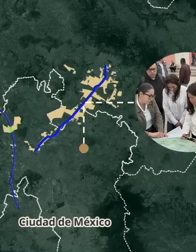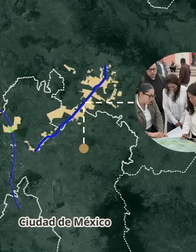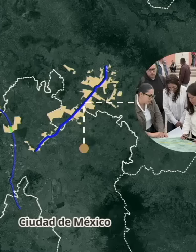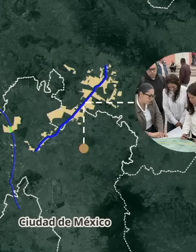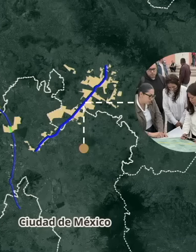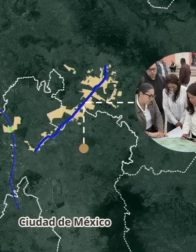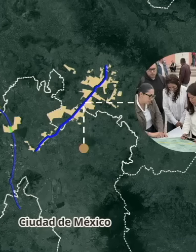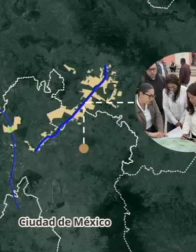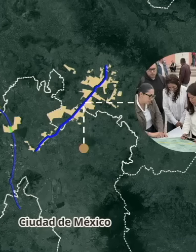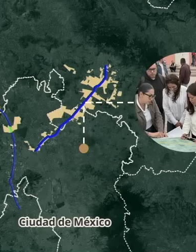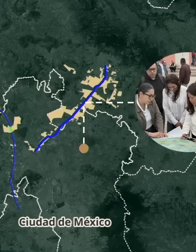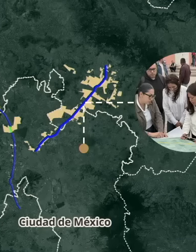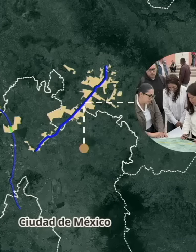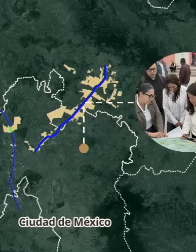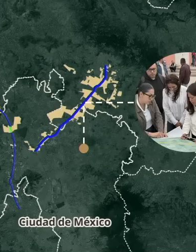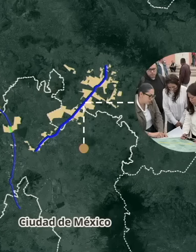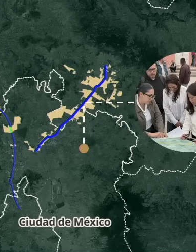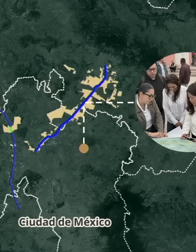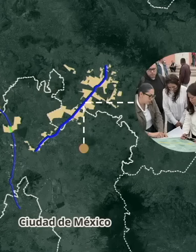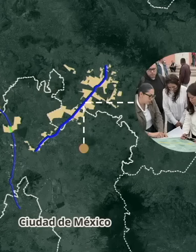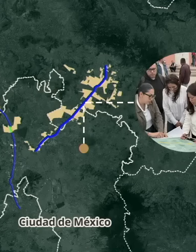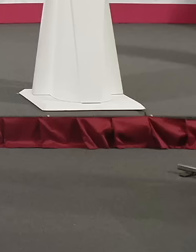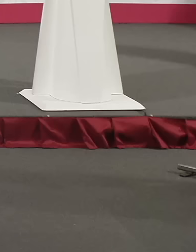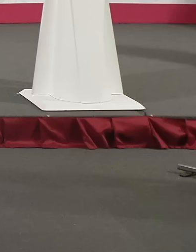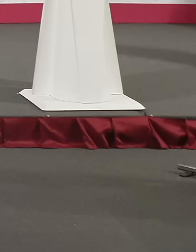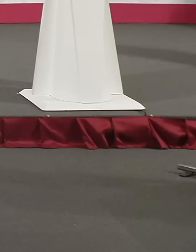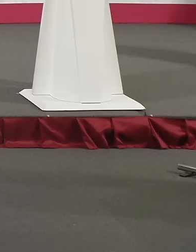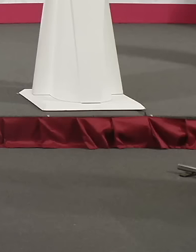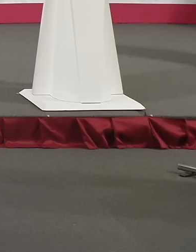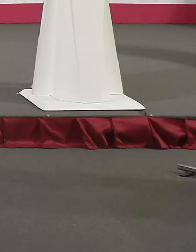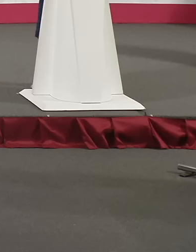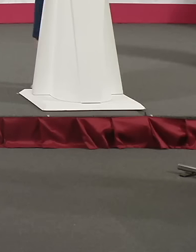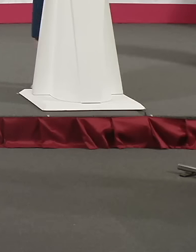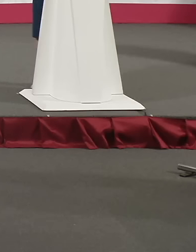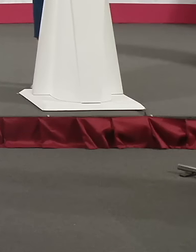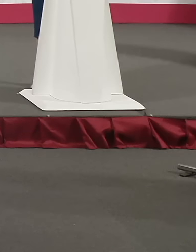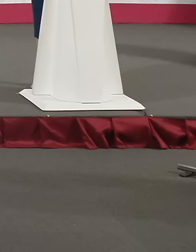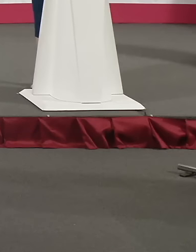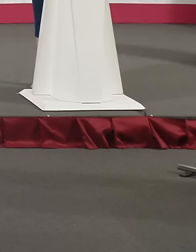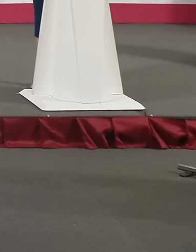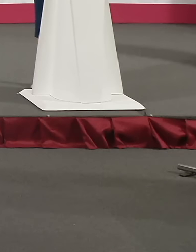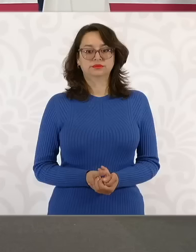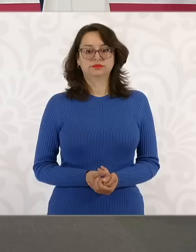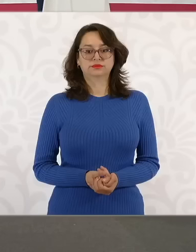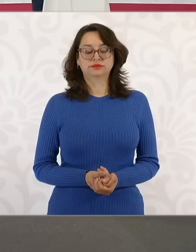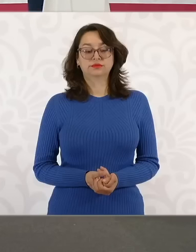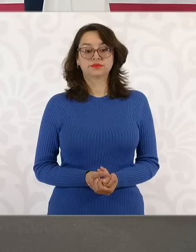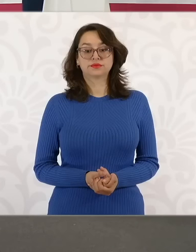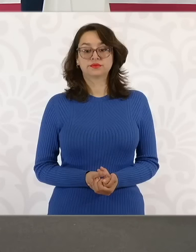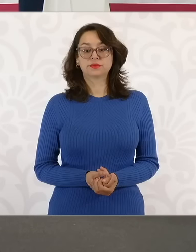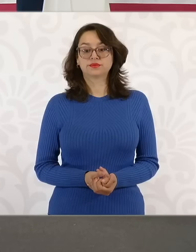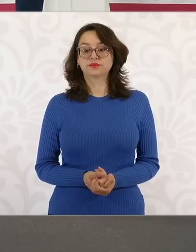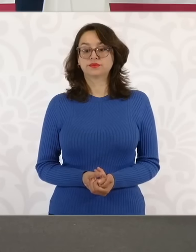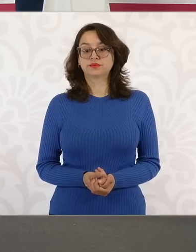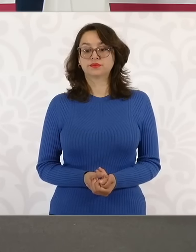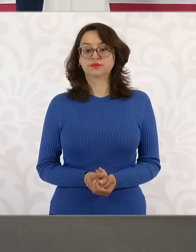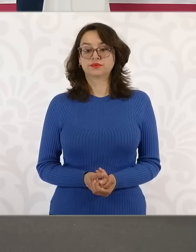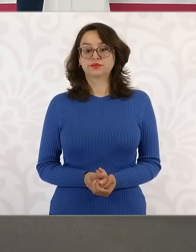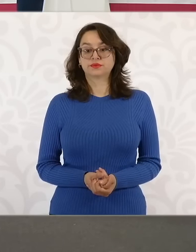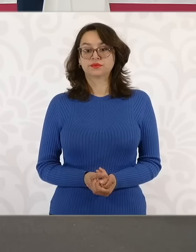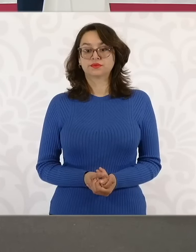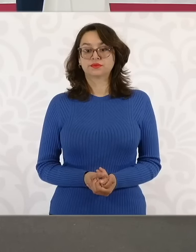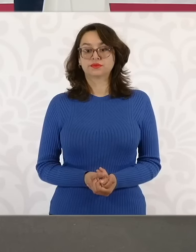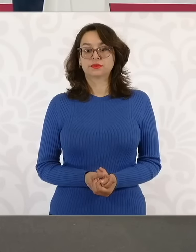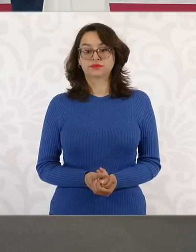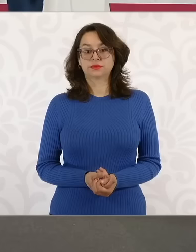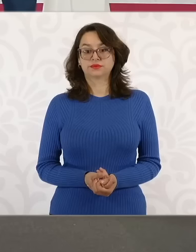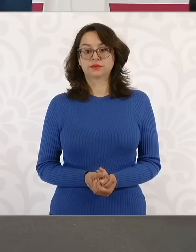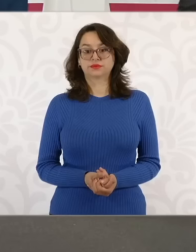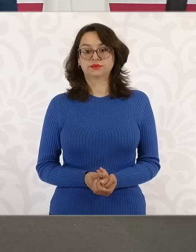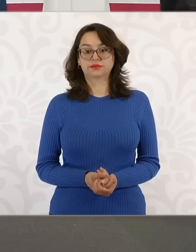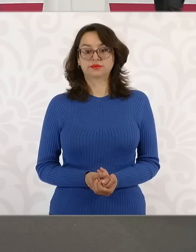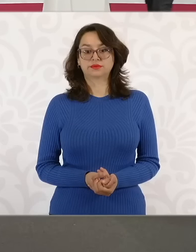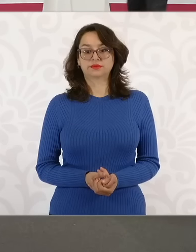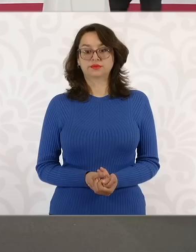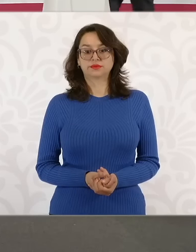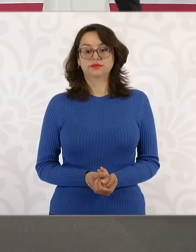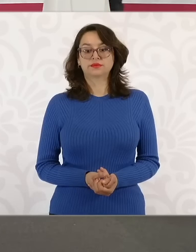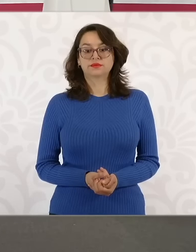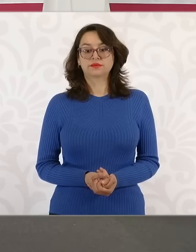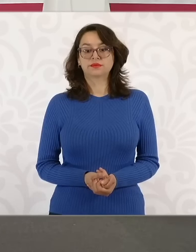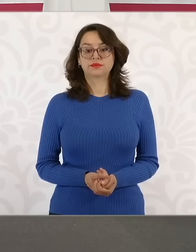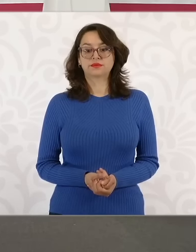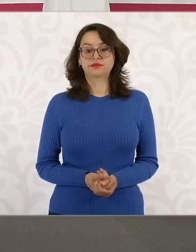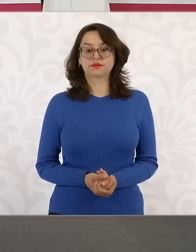cercanos a donde hoy viven. Muchísimas gracias. Continuaré a Néstor. Néstor, aquí o sí, adelante.